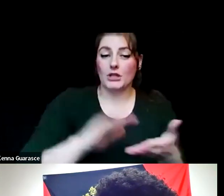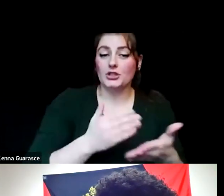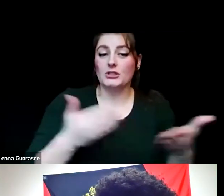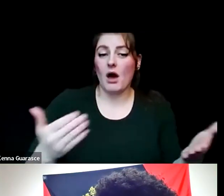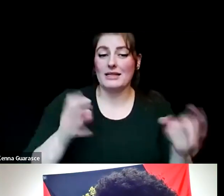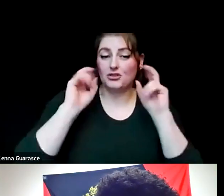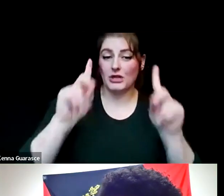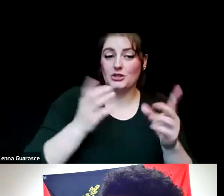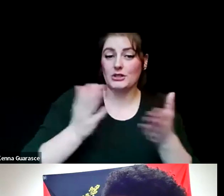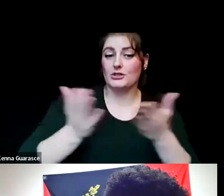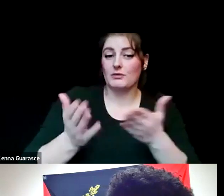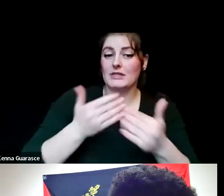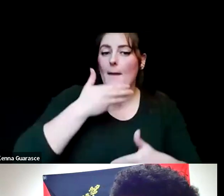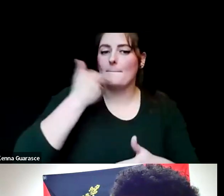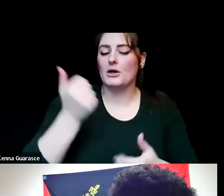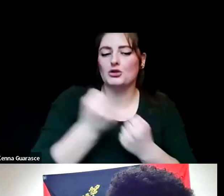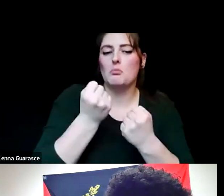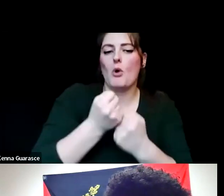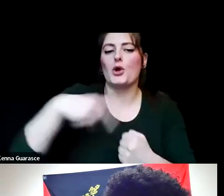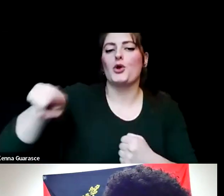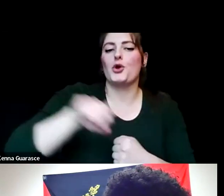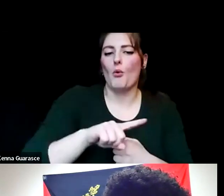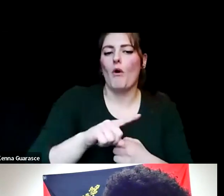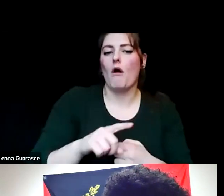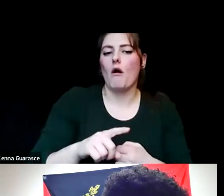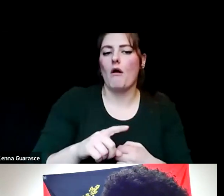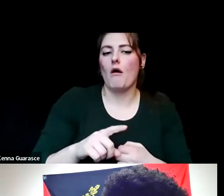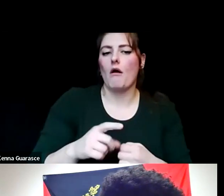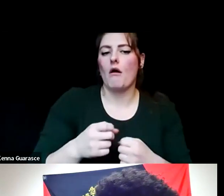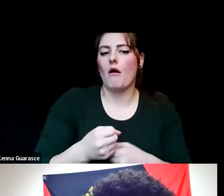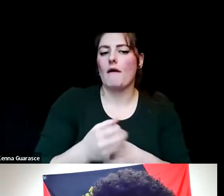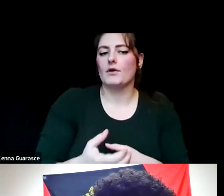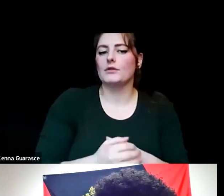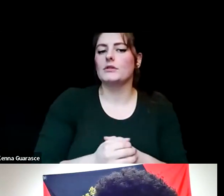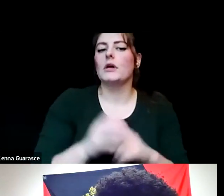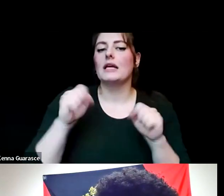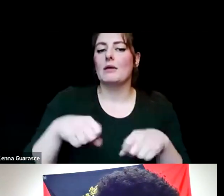educación y servicios apoyar mejor sus esfuerzos? ¿Podemos hacer algún trabajo de fondo